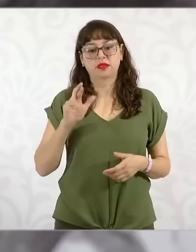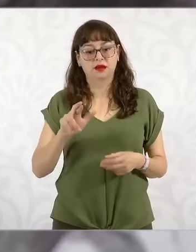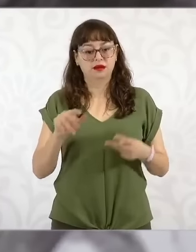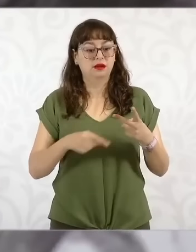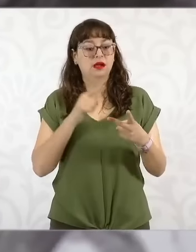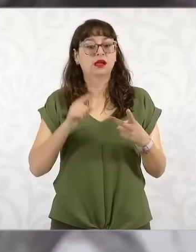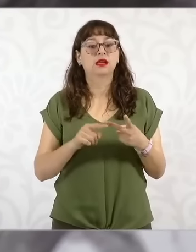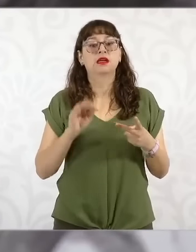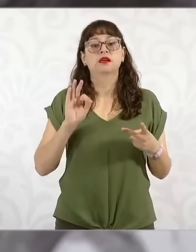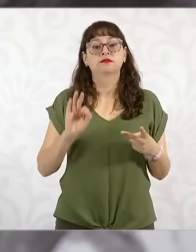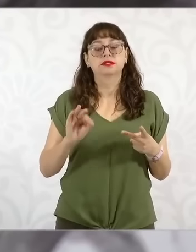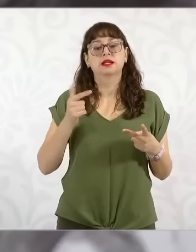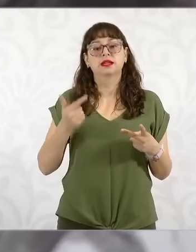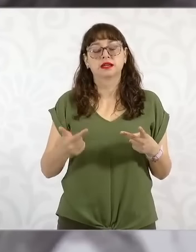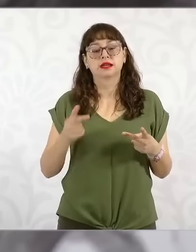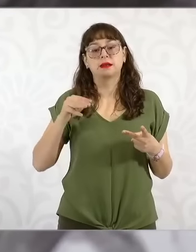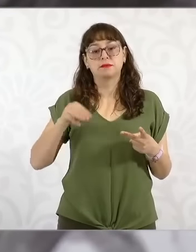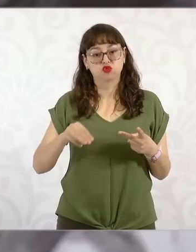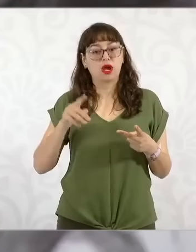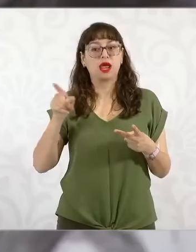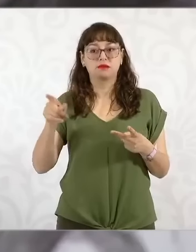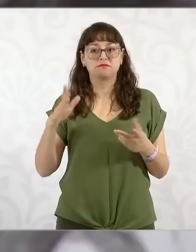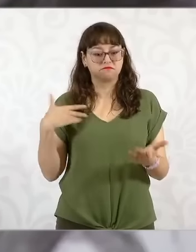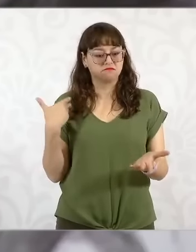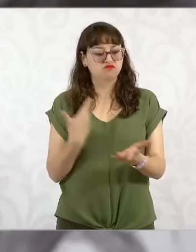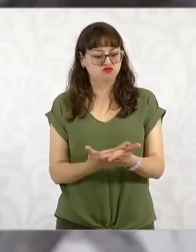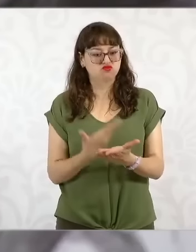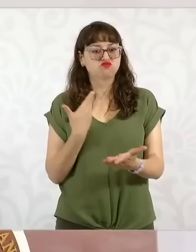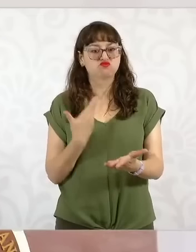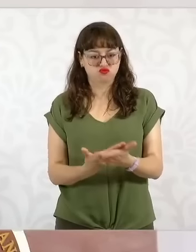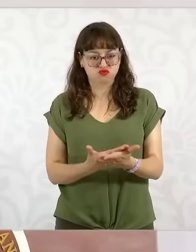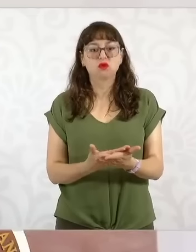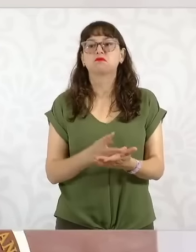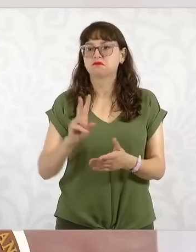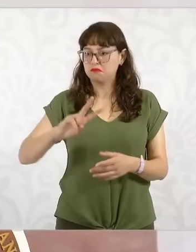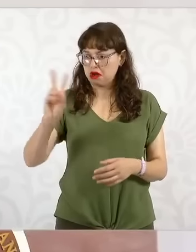del Estado de Michoacán acreditan con pruebas sólidas y contundentes estos hechos que se